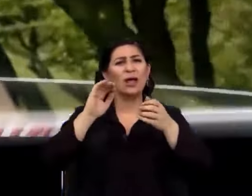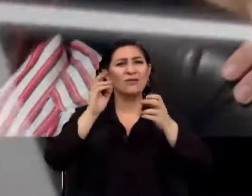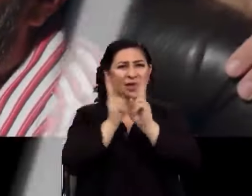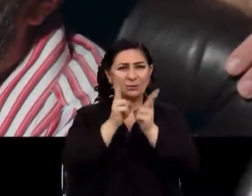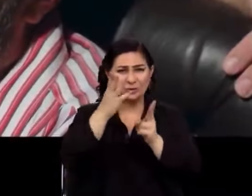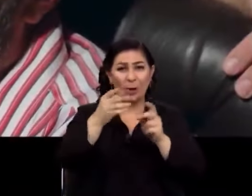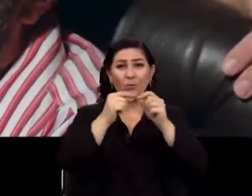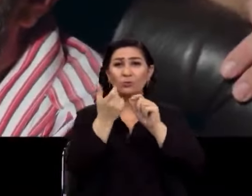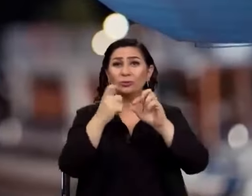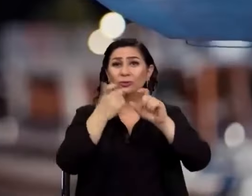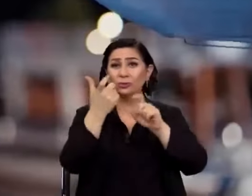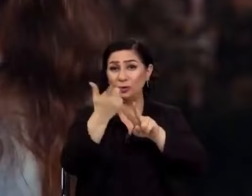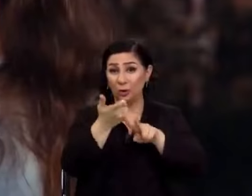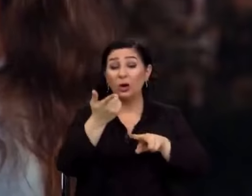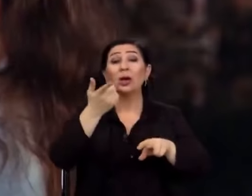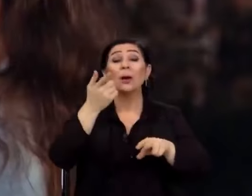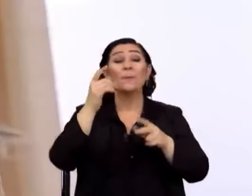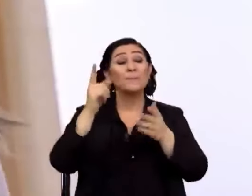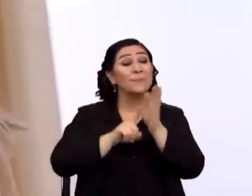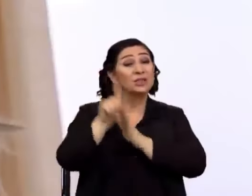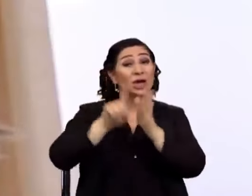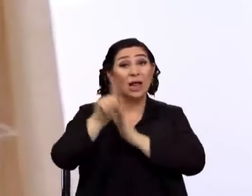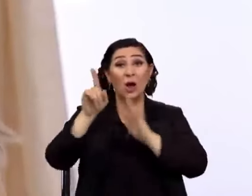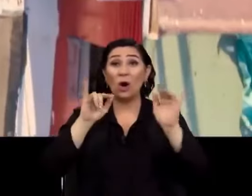Vizyon filmlerinin başarılı oyuncuları bir araya